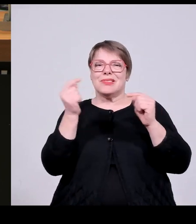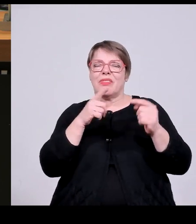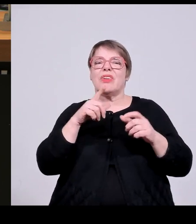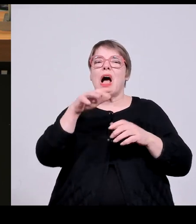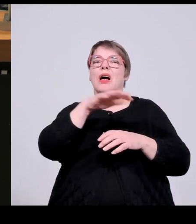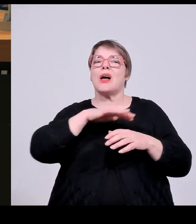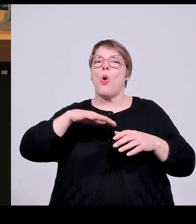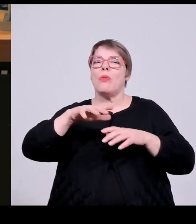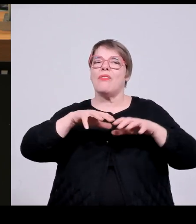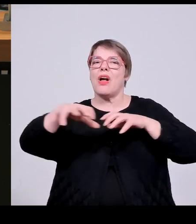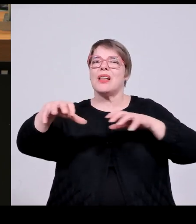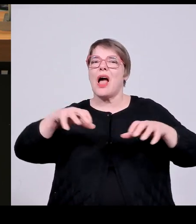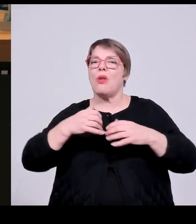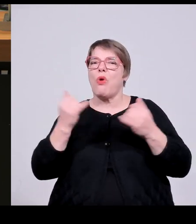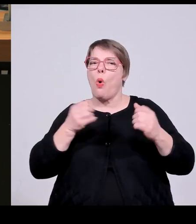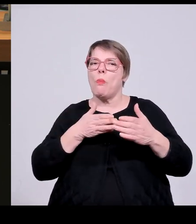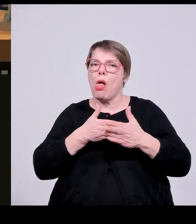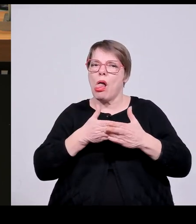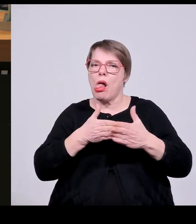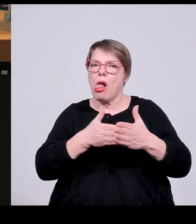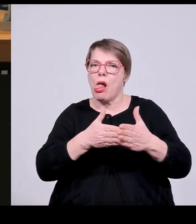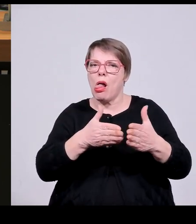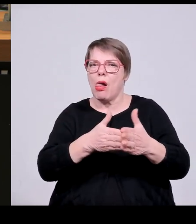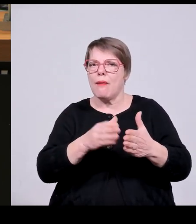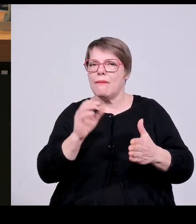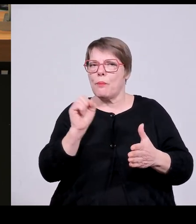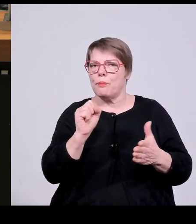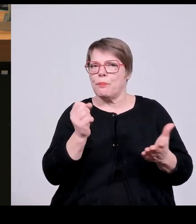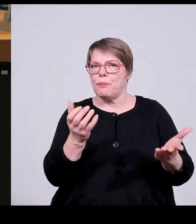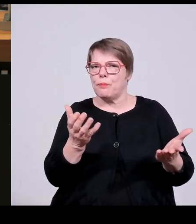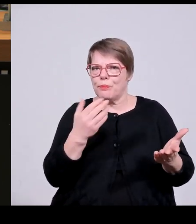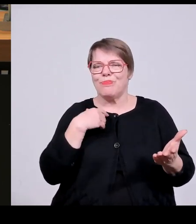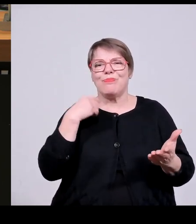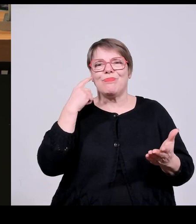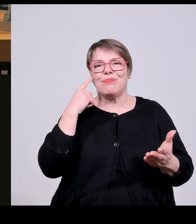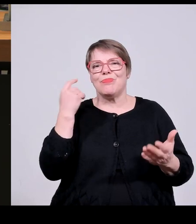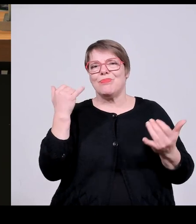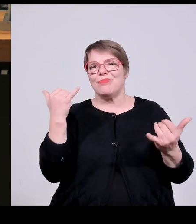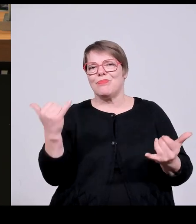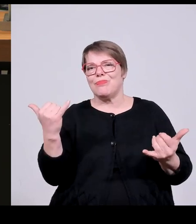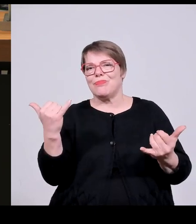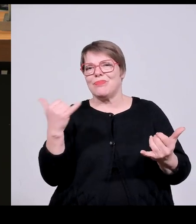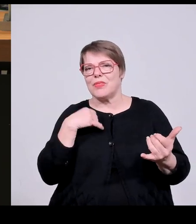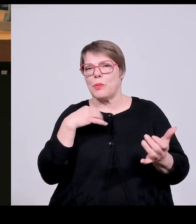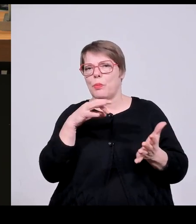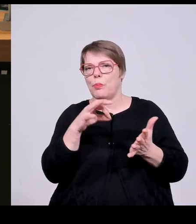Nun ja, es ist ja so, dass eben diese offenen Fran im Raum stehen. Der Kollege Altug hat es jetzt